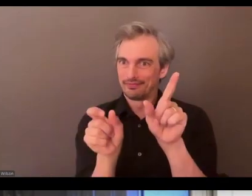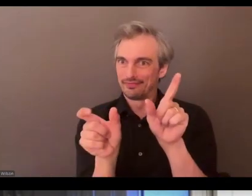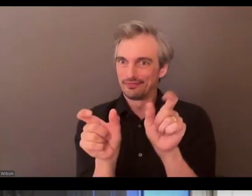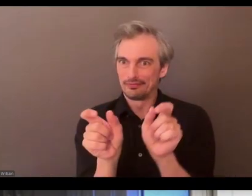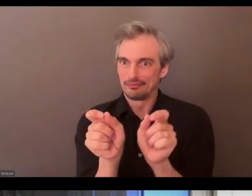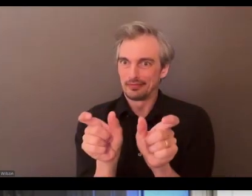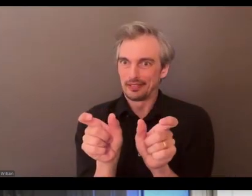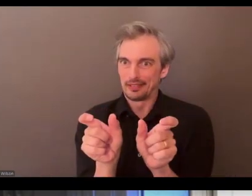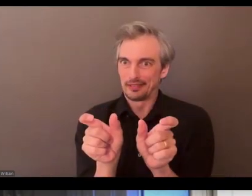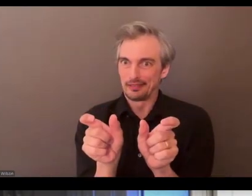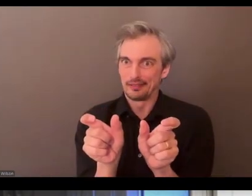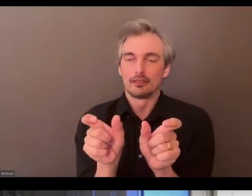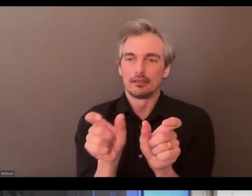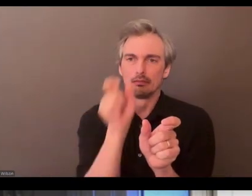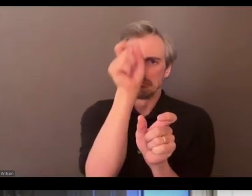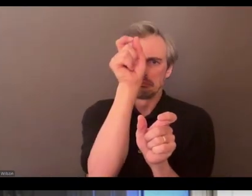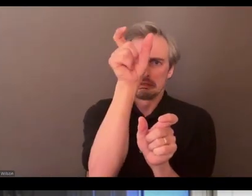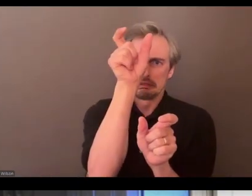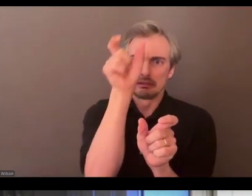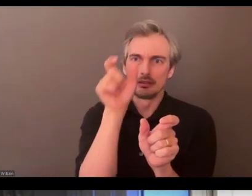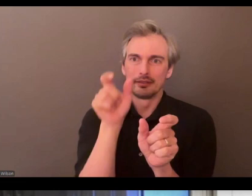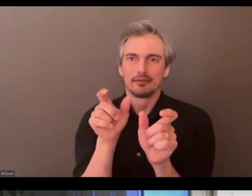また、すべて大文字を避けることも重要です。